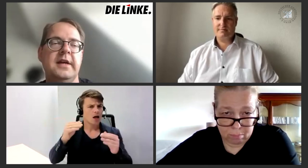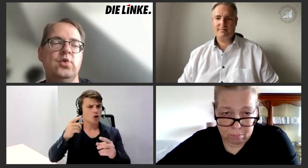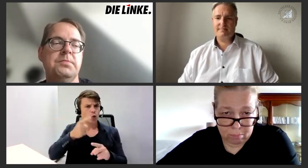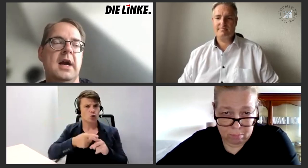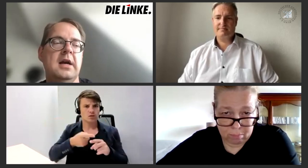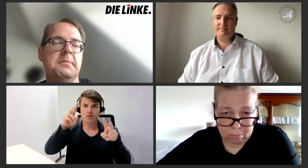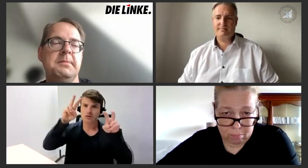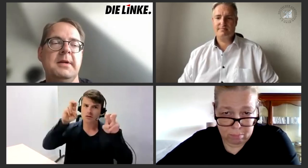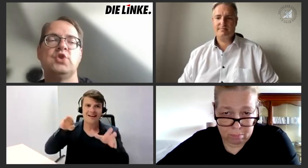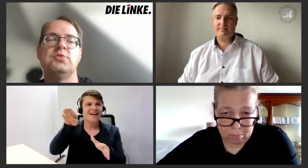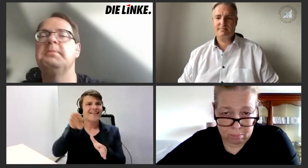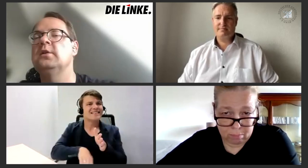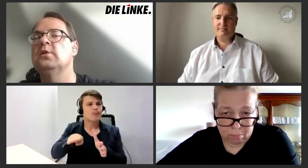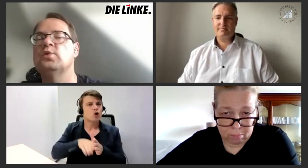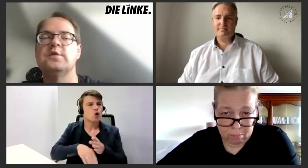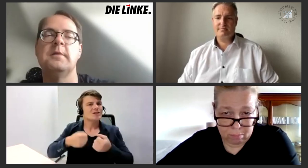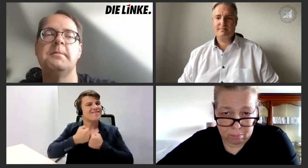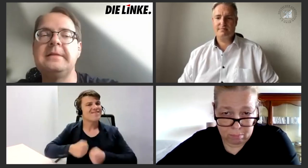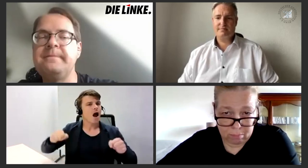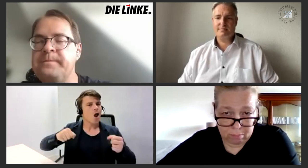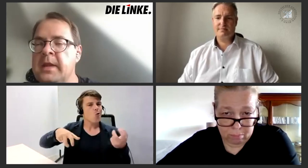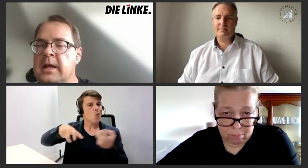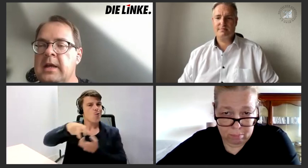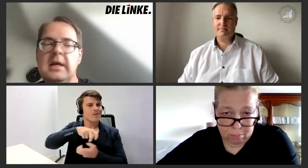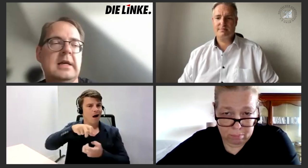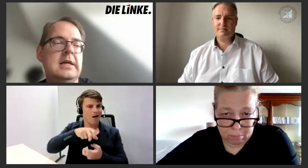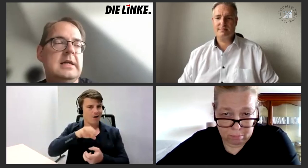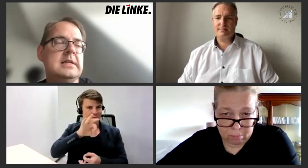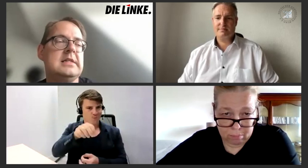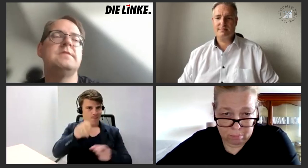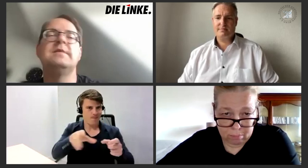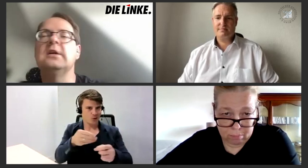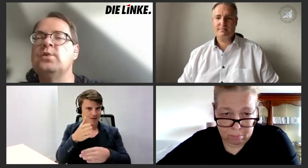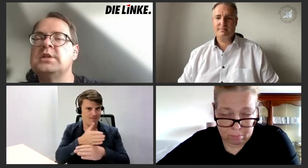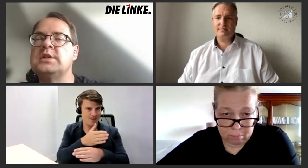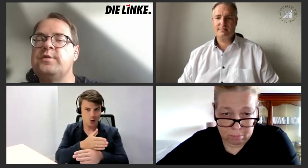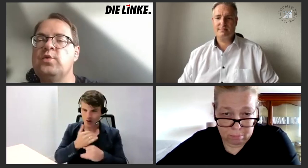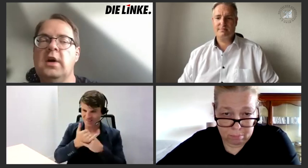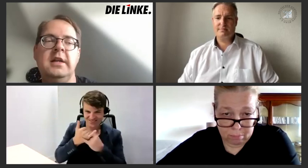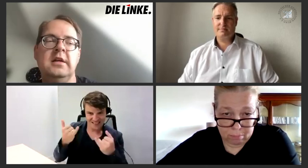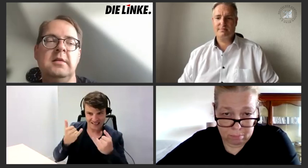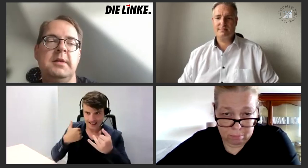wir finden, diskriminierungsfreien Umgang mit Menschen mit Behinderung zu vermitteln, setzen